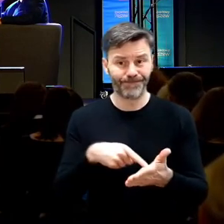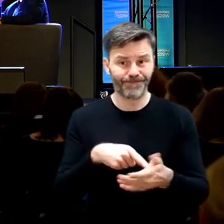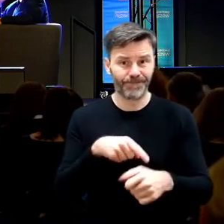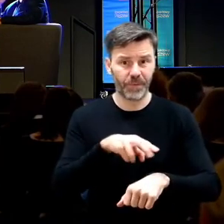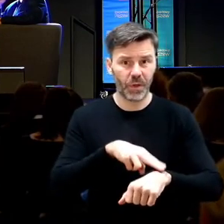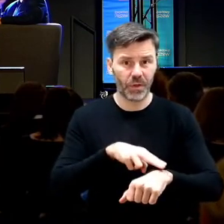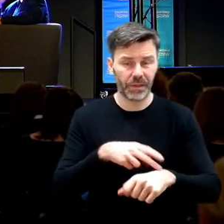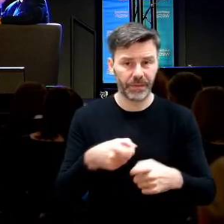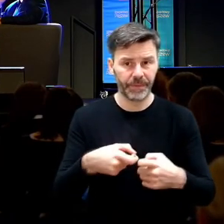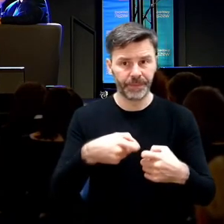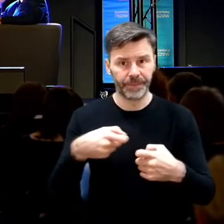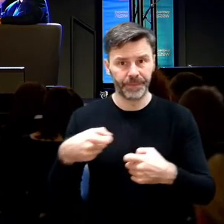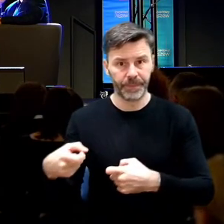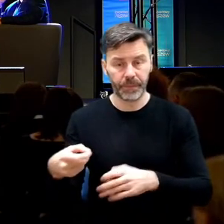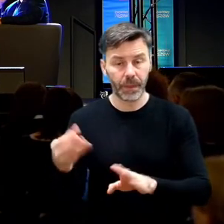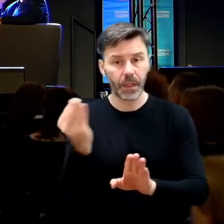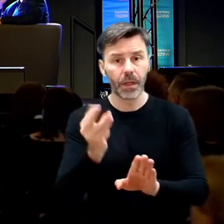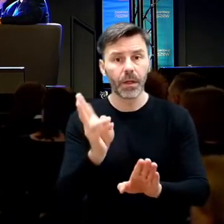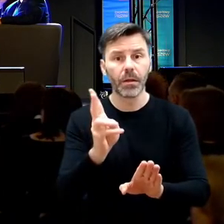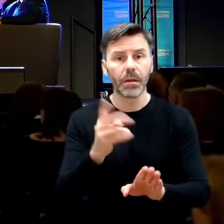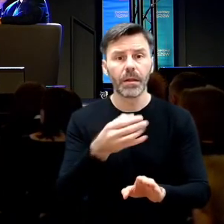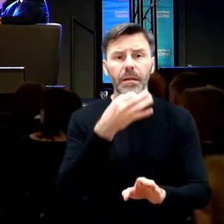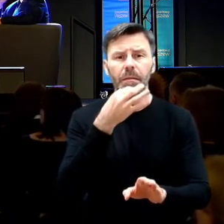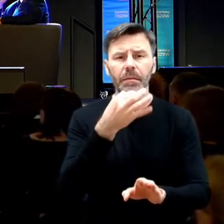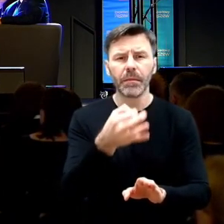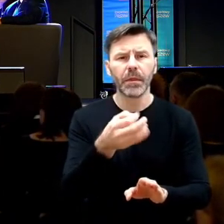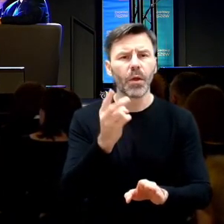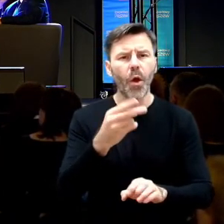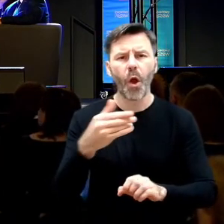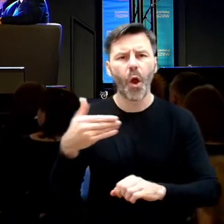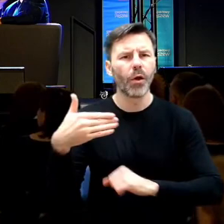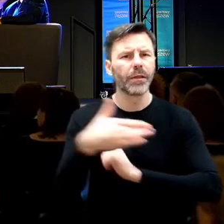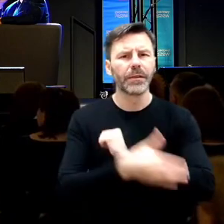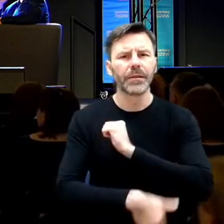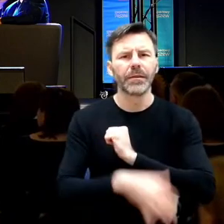Chyba, że jeszcze jakieś naprawdę ostatnie pytanie na sali, jeżeli ktoś jeszcze jest chętny.